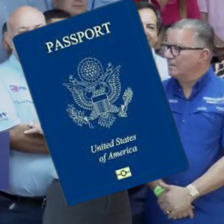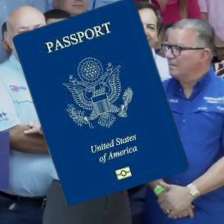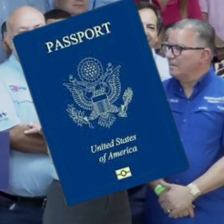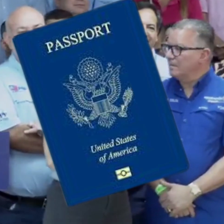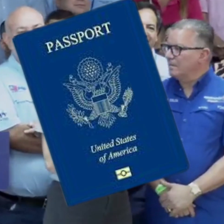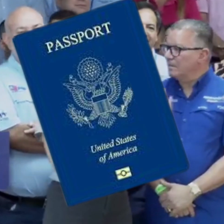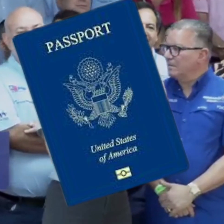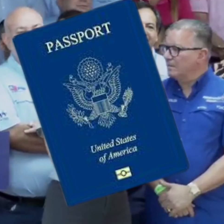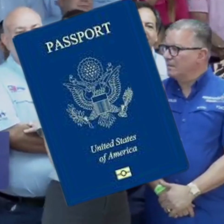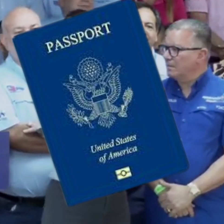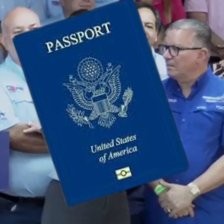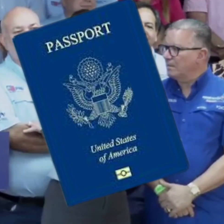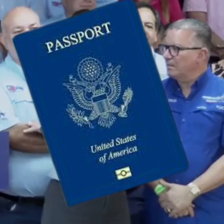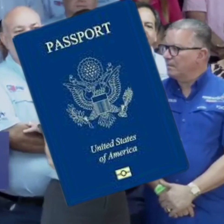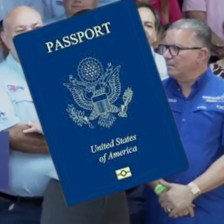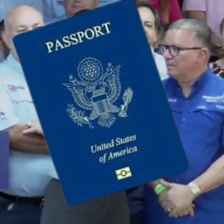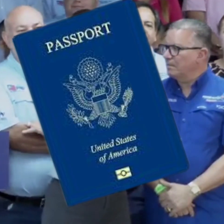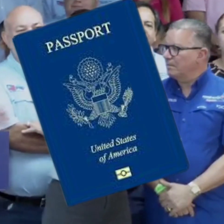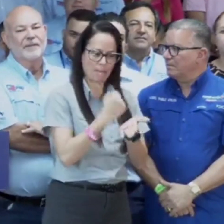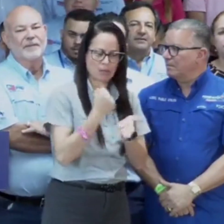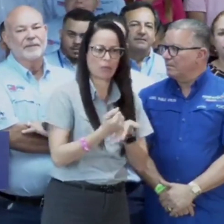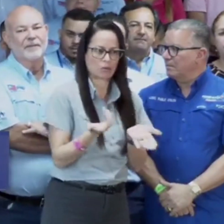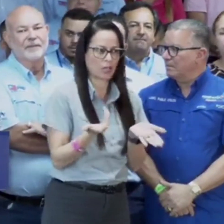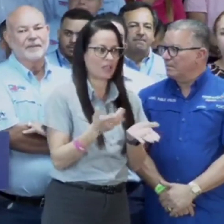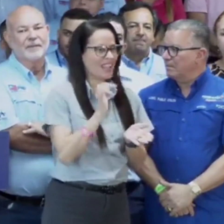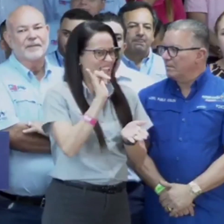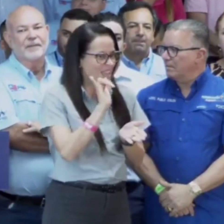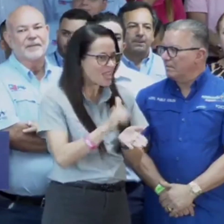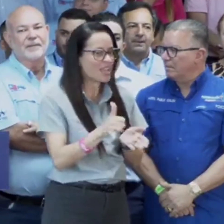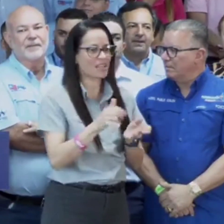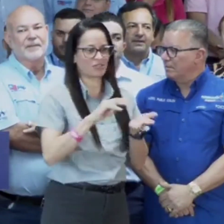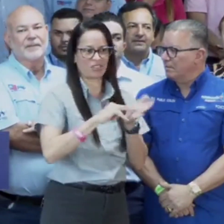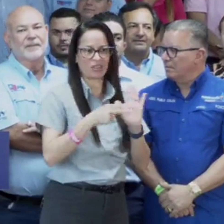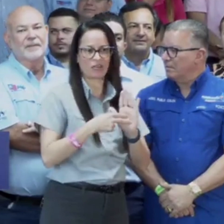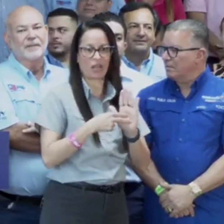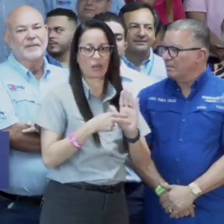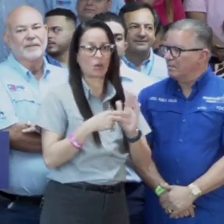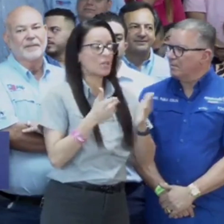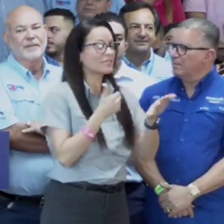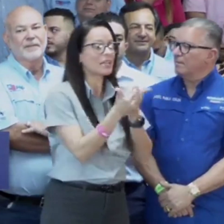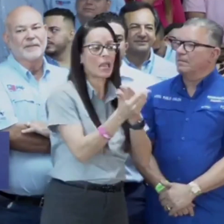esta elección se trata de eso independientemente el sombrero político que la gente se ponga esta